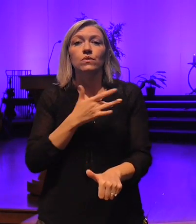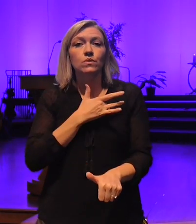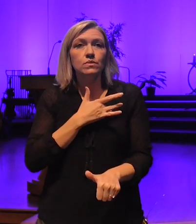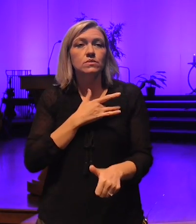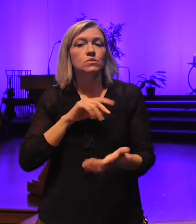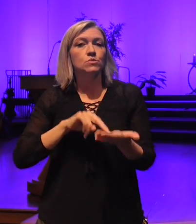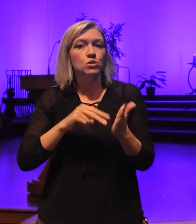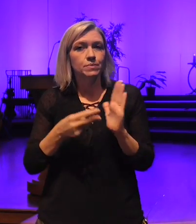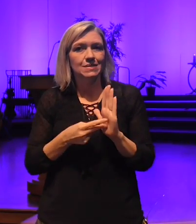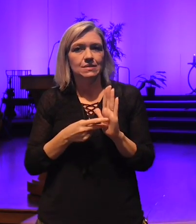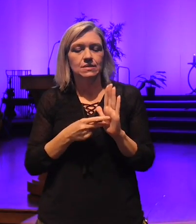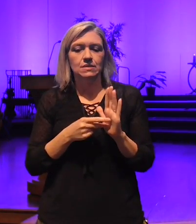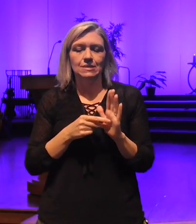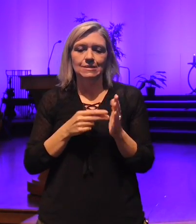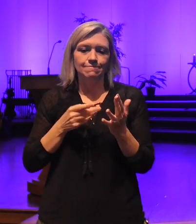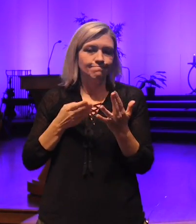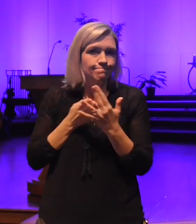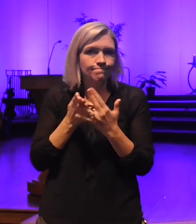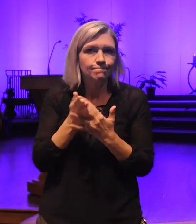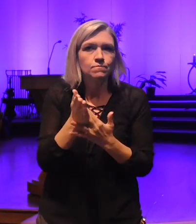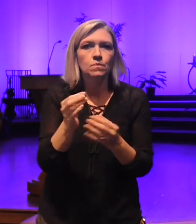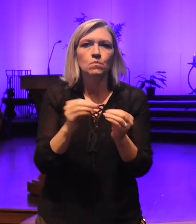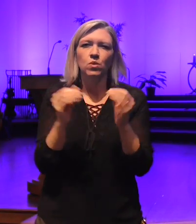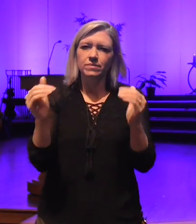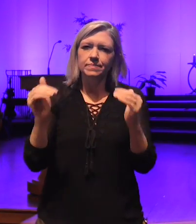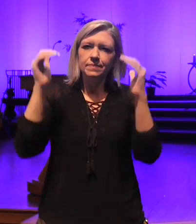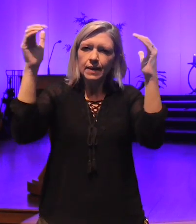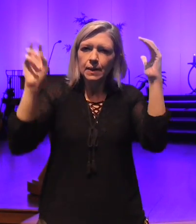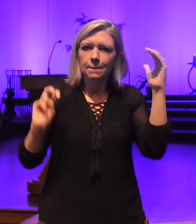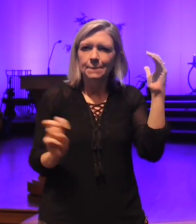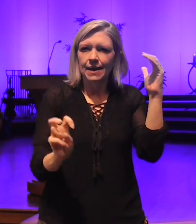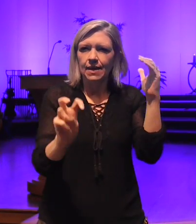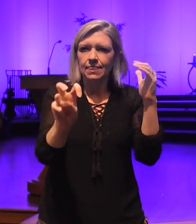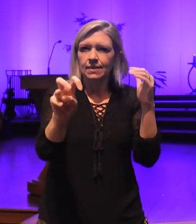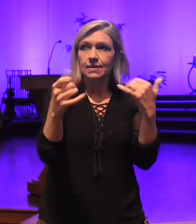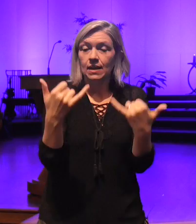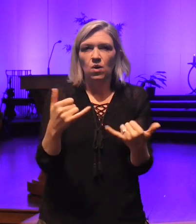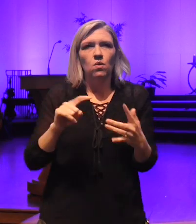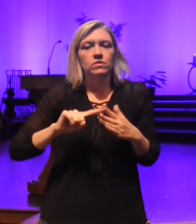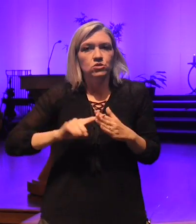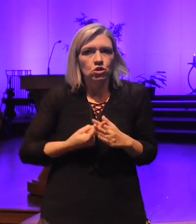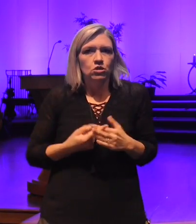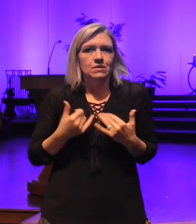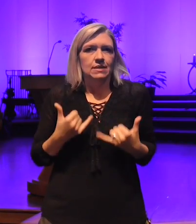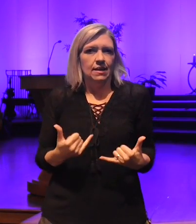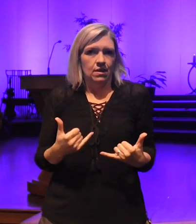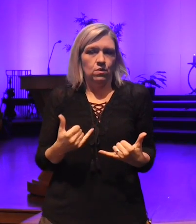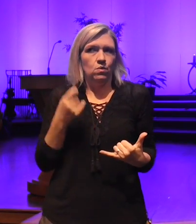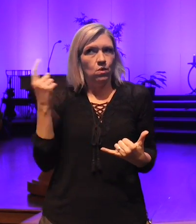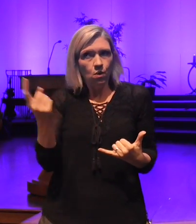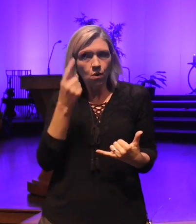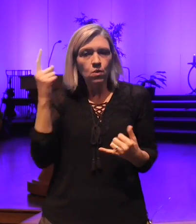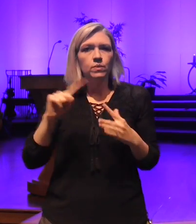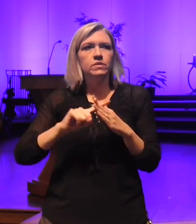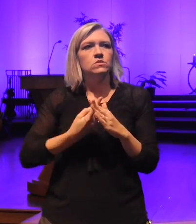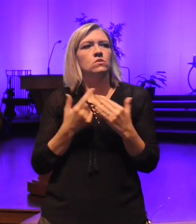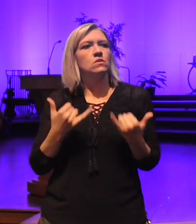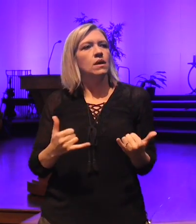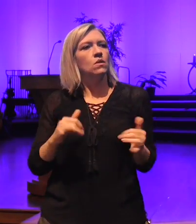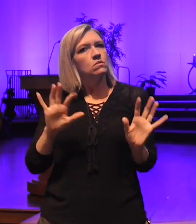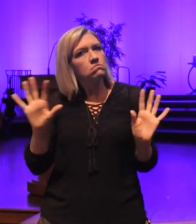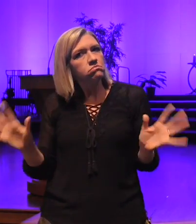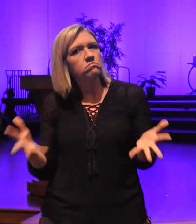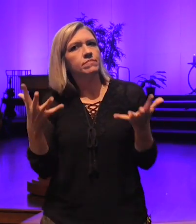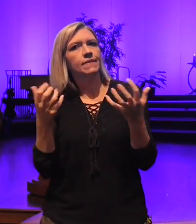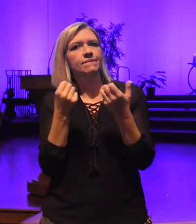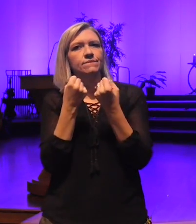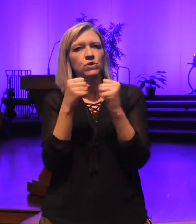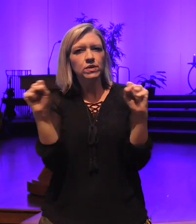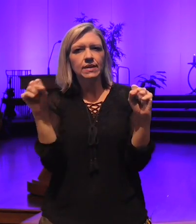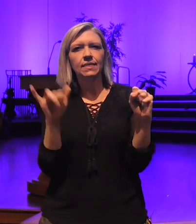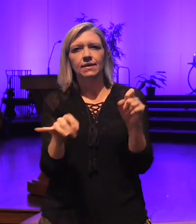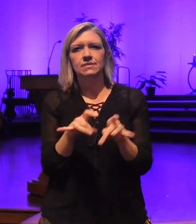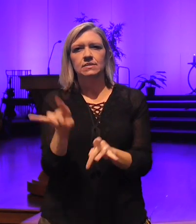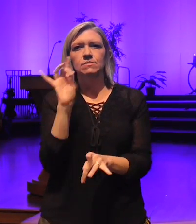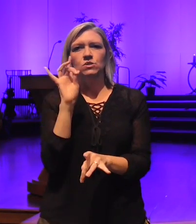un desafío más elevado. camino a seguir en nuestra vida ahora comienza siempre ahora levantando liberando ese Espíritu ahora para